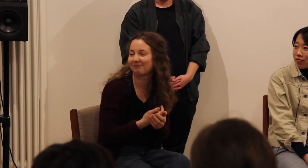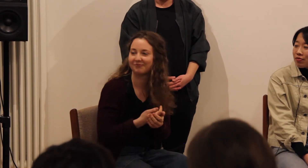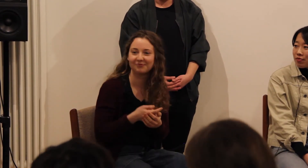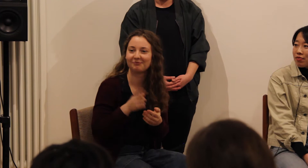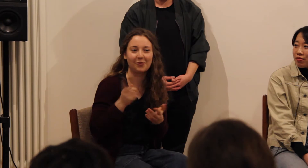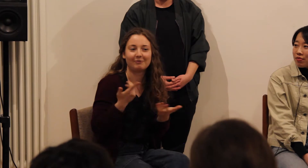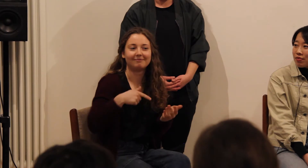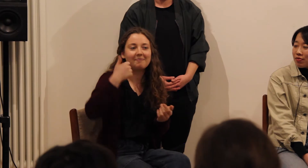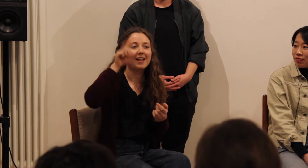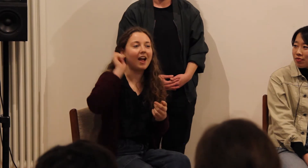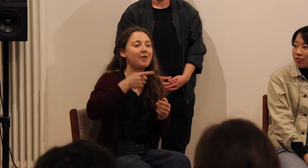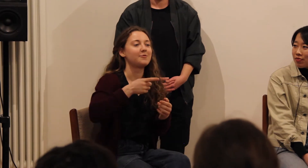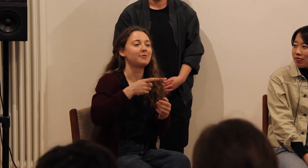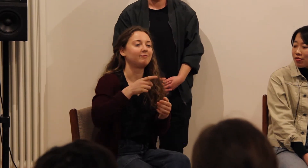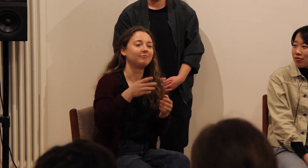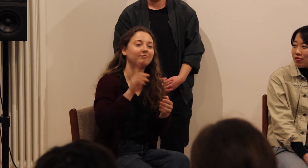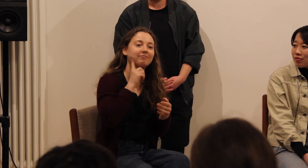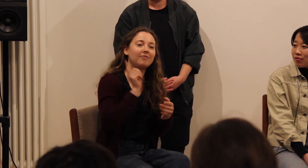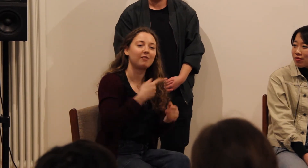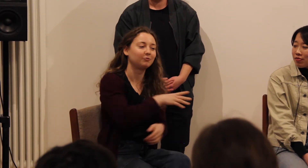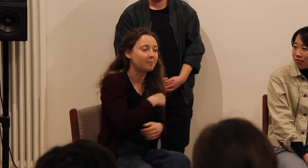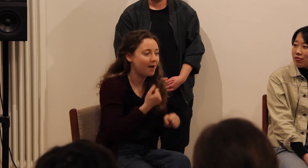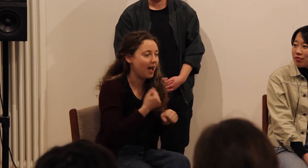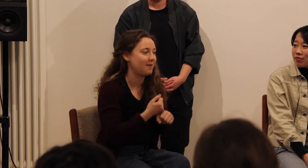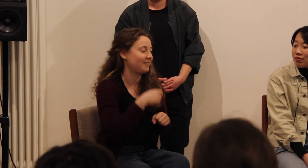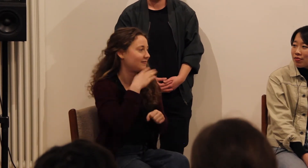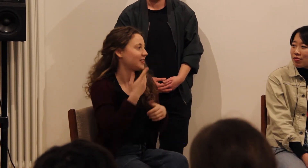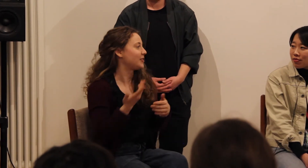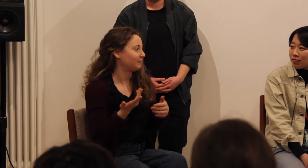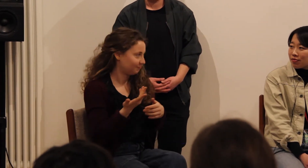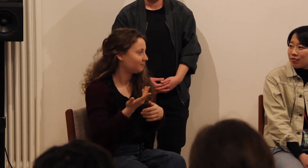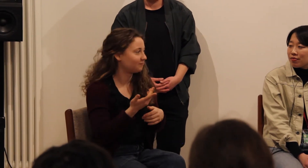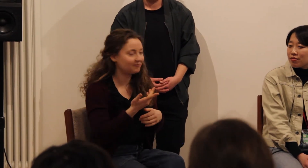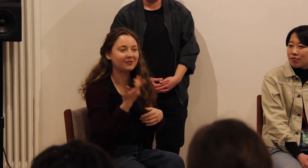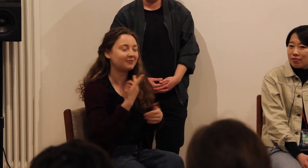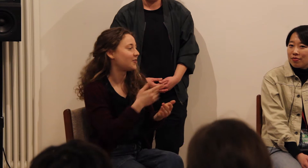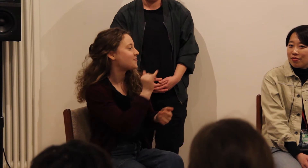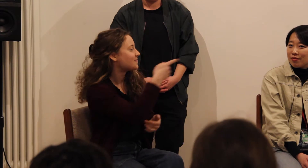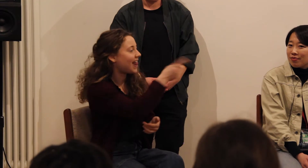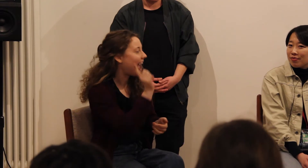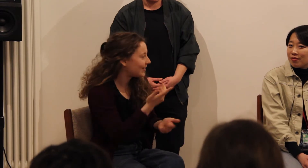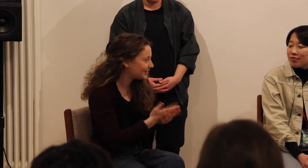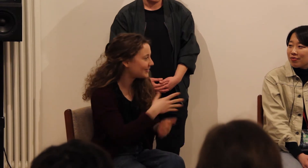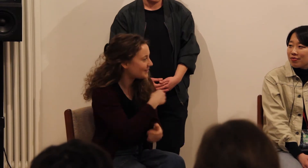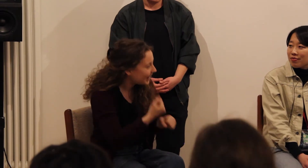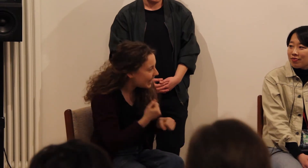Genau, hier in Berlin habe ich auch schon mit vielen Tauben Menschen zusammengearbeitet,